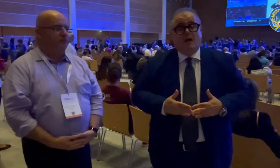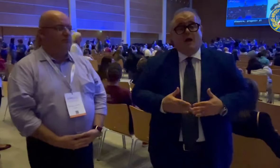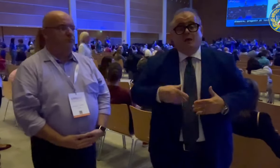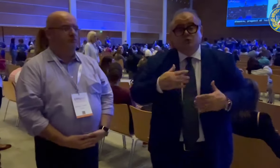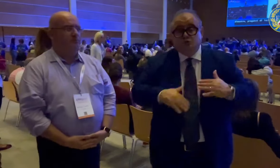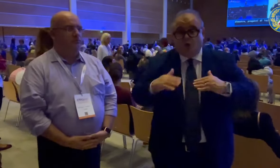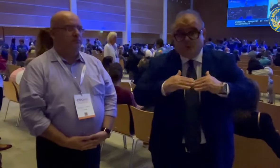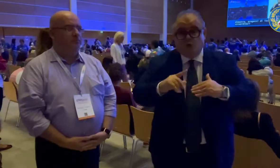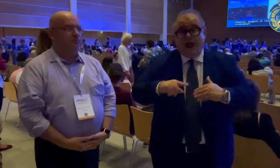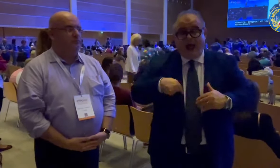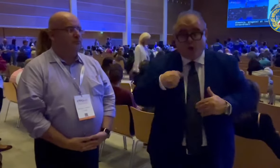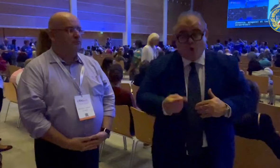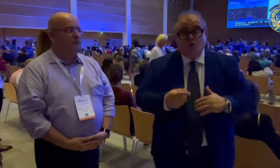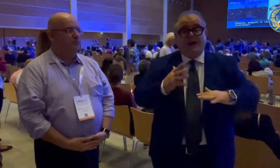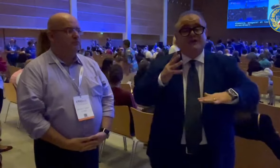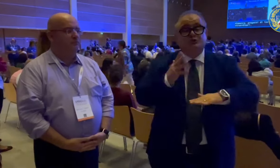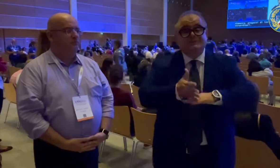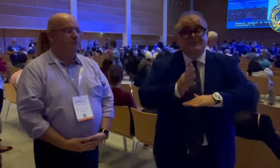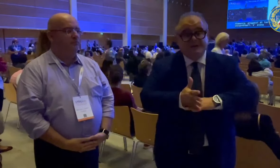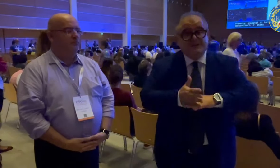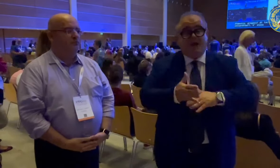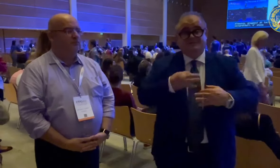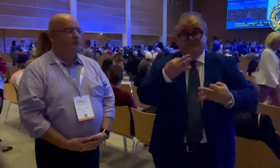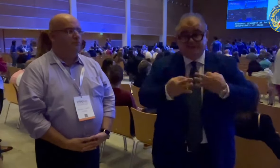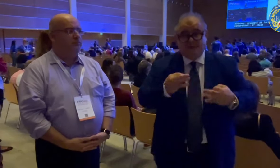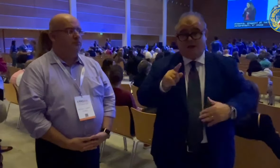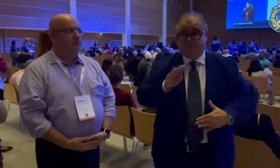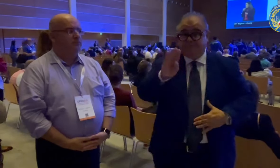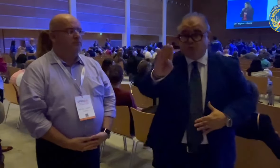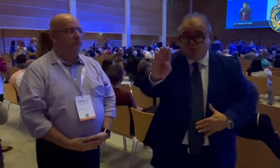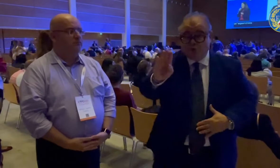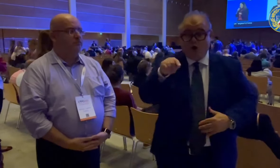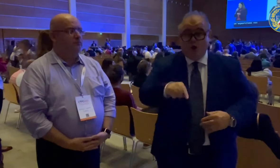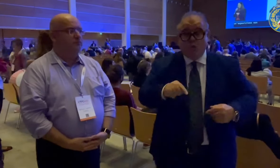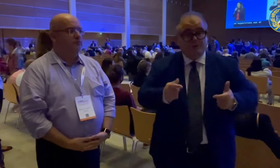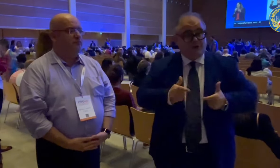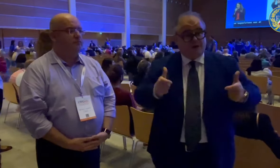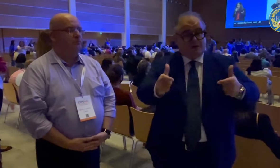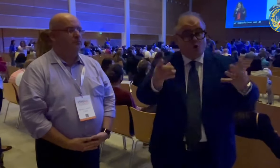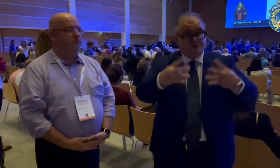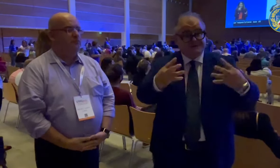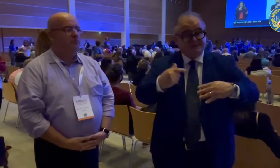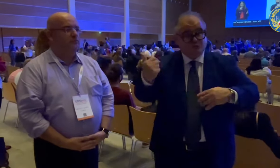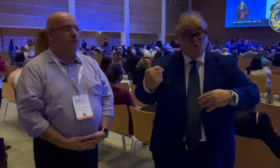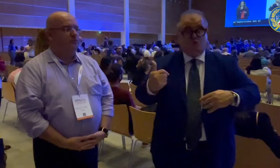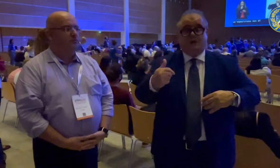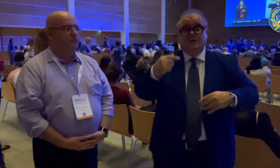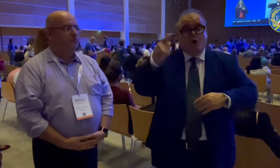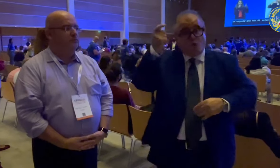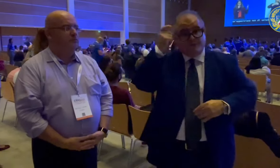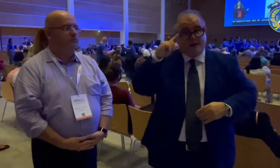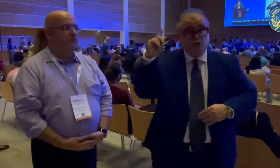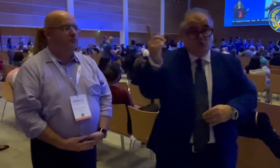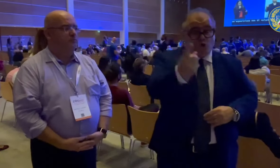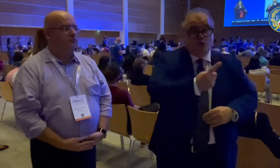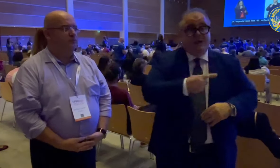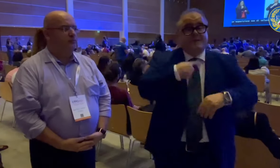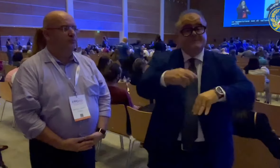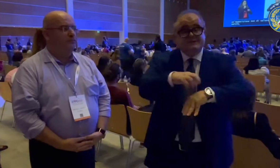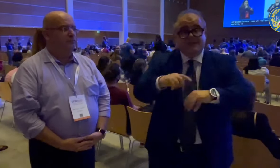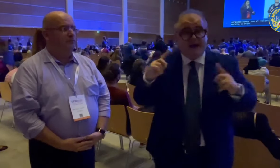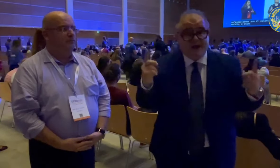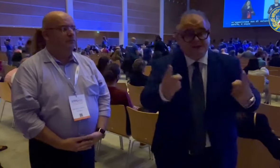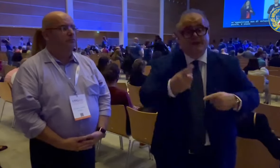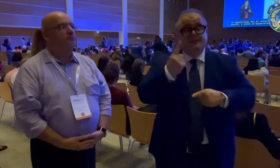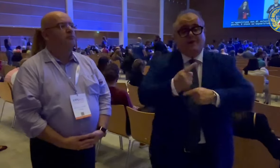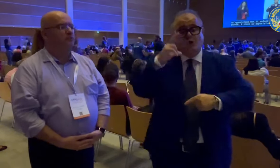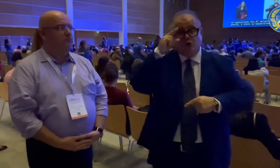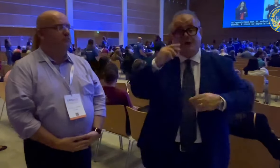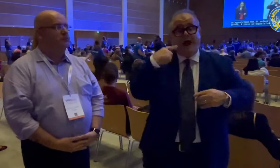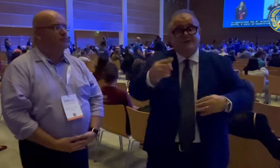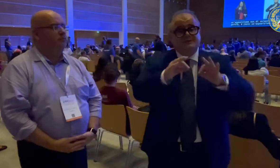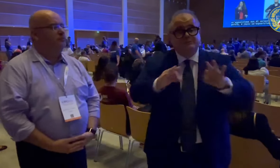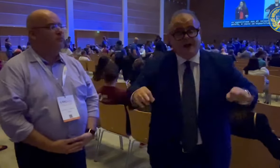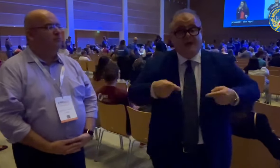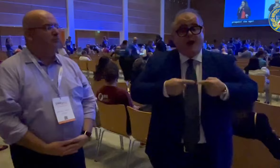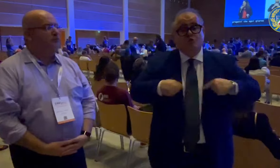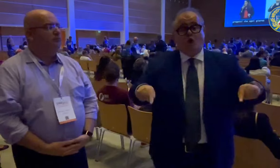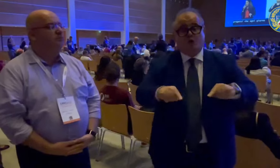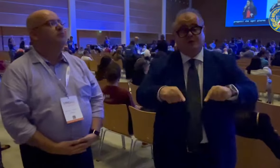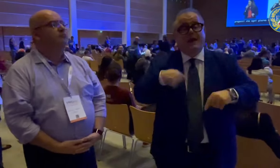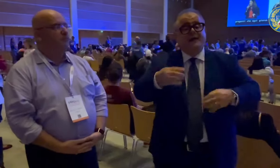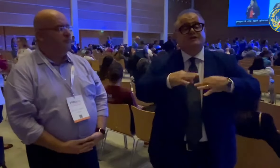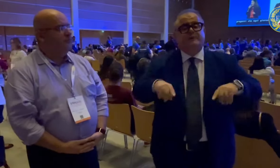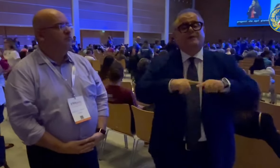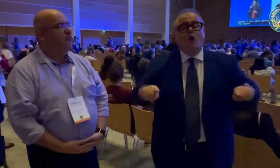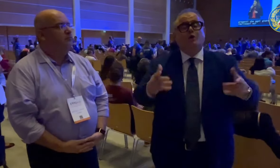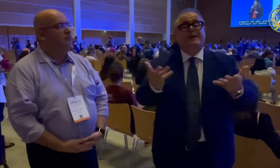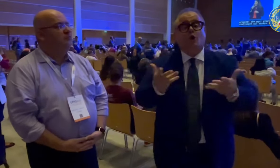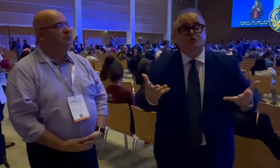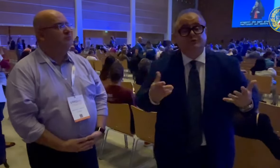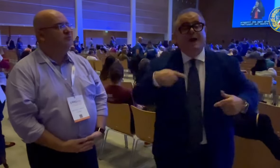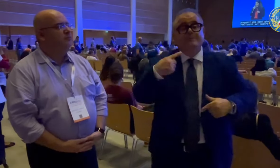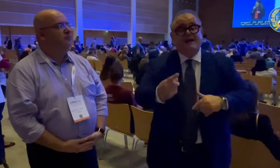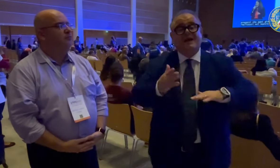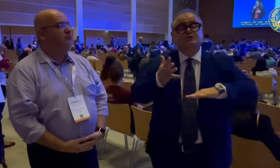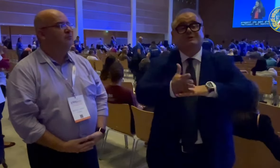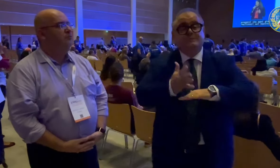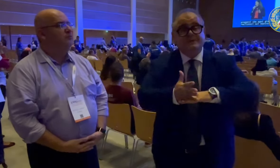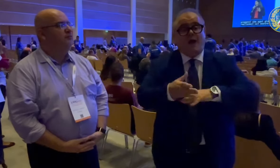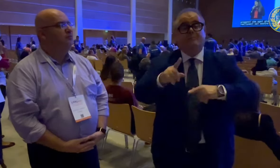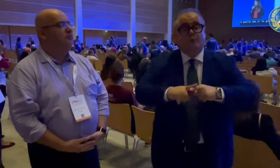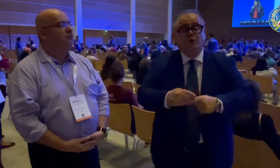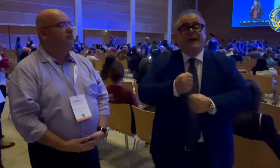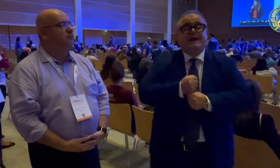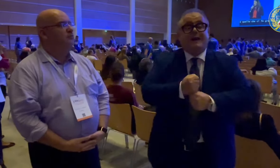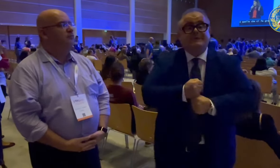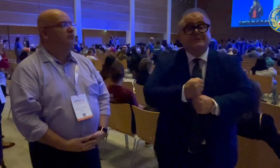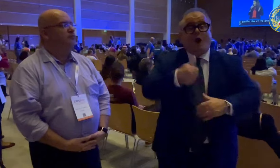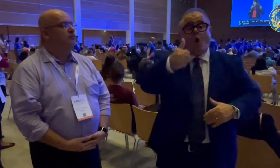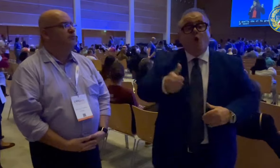Soprattutto, è importante per il futuro che, con particolare riferimento all’organizzazione di questo evento, il Governo e i Ministri, abbiamo ben chiaro che per accessibilità nel nostro caso si intende anche rappresentanza,